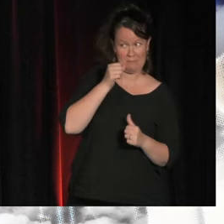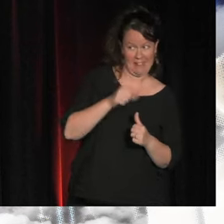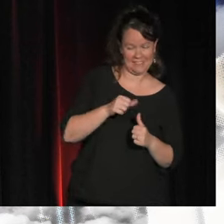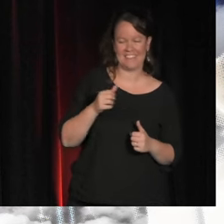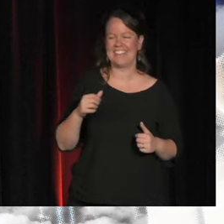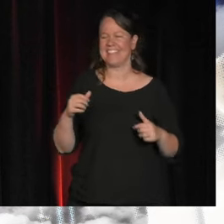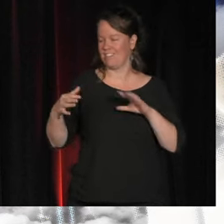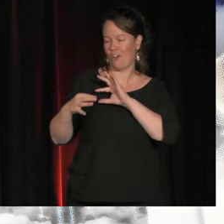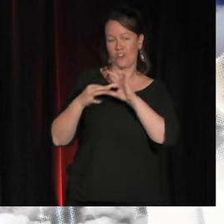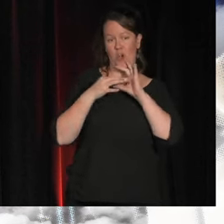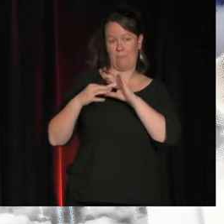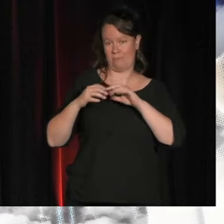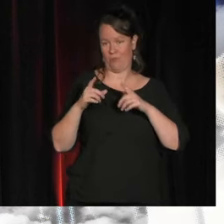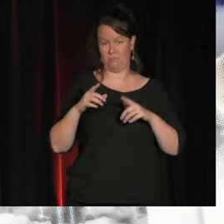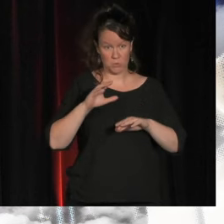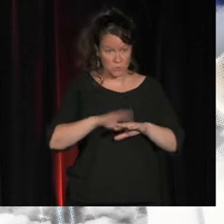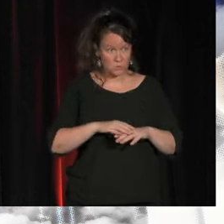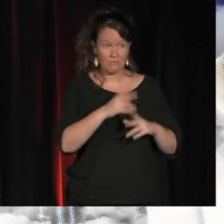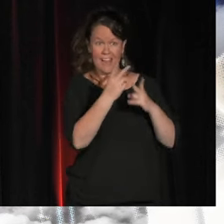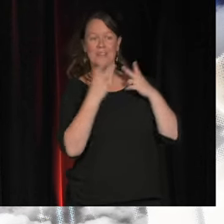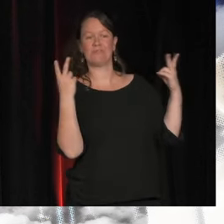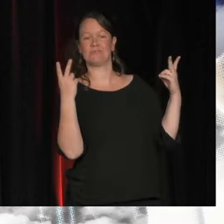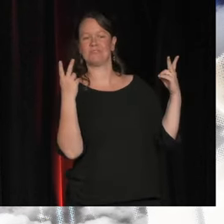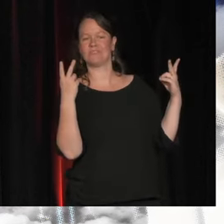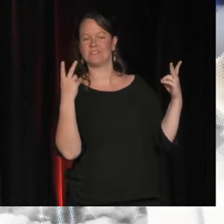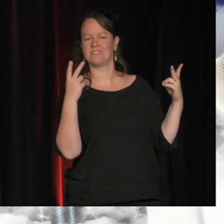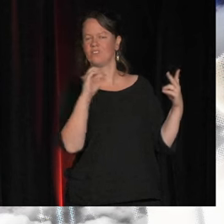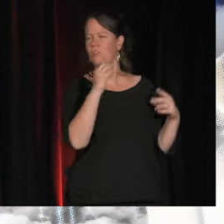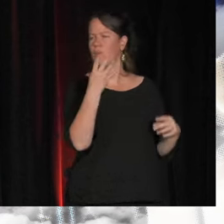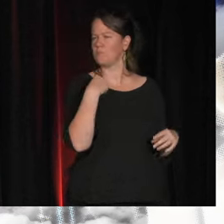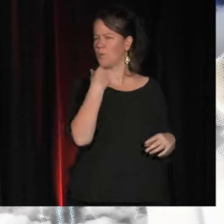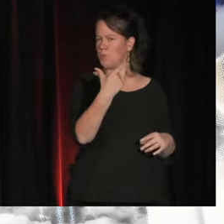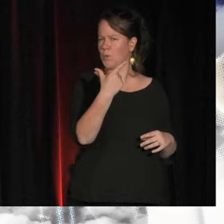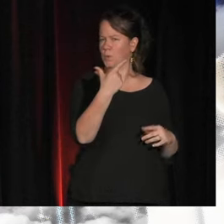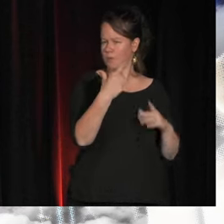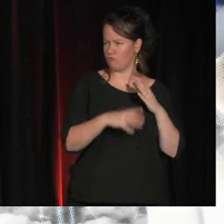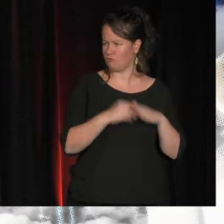Souvenez-vous et énorme fiasco puisque ça a été annoncé un petit peu après la sortie du 2. Ils ont sorti le 2 ils ont dit : "OK, là, il n'y a que le multi,